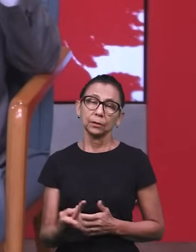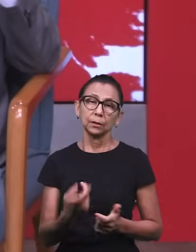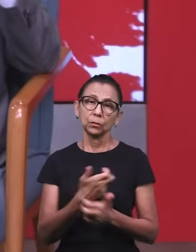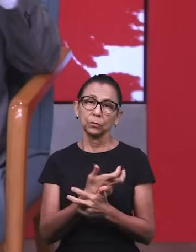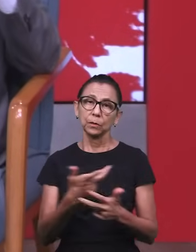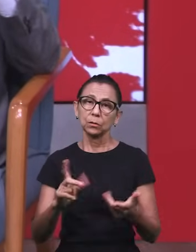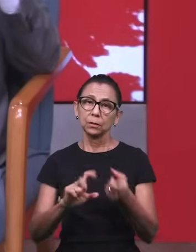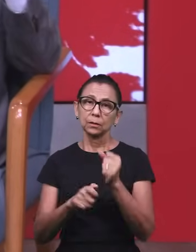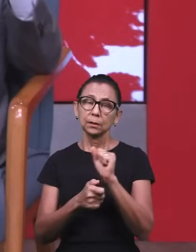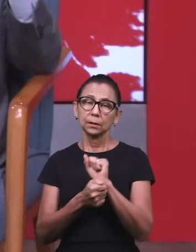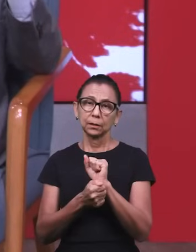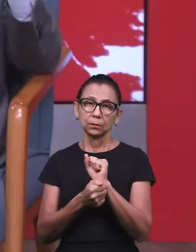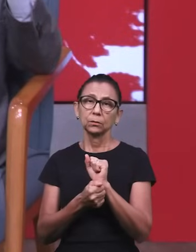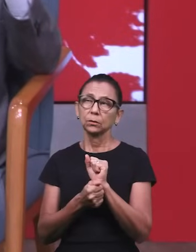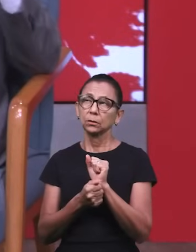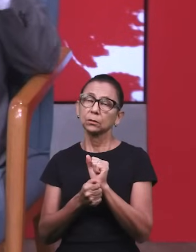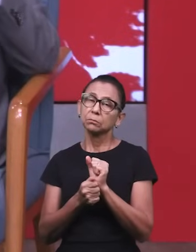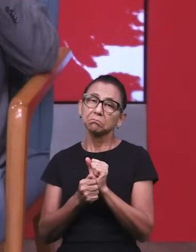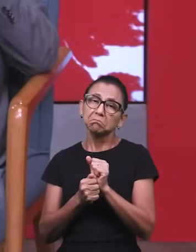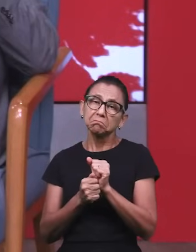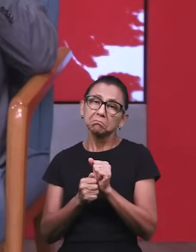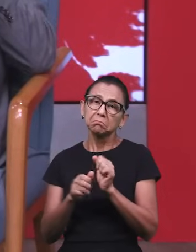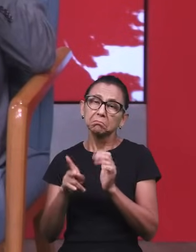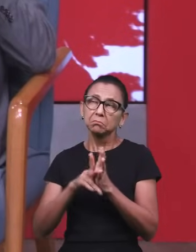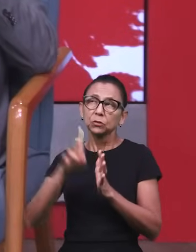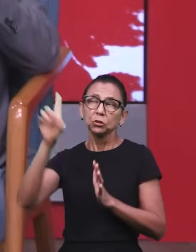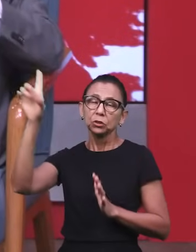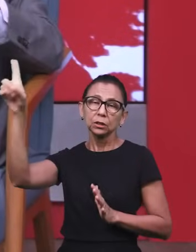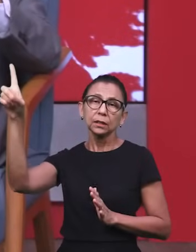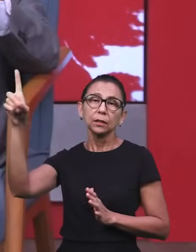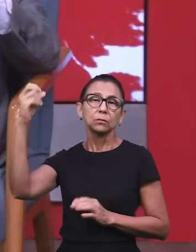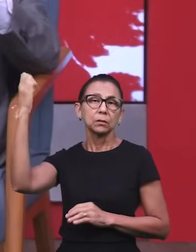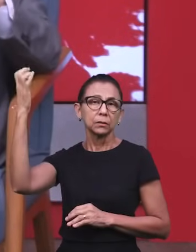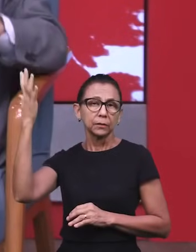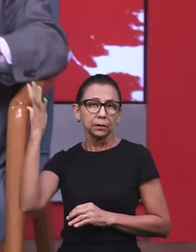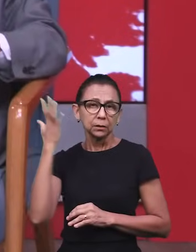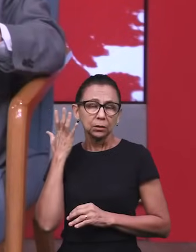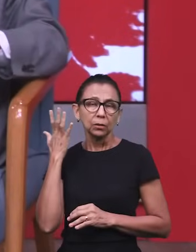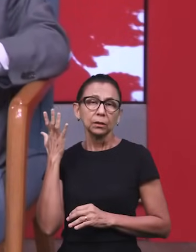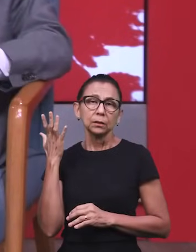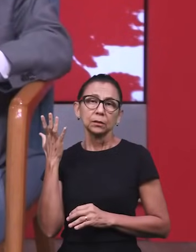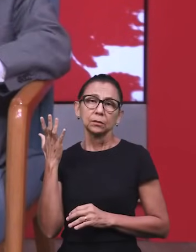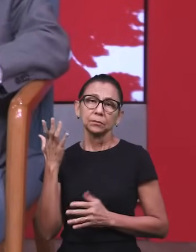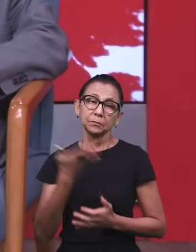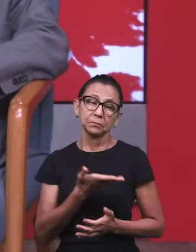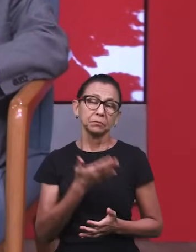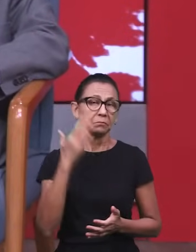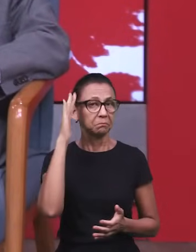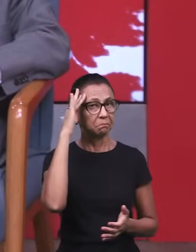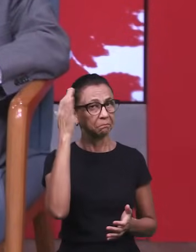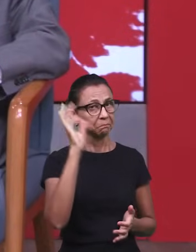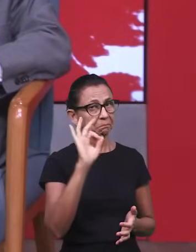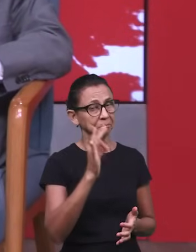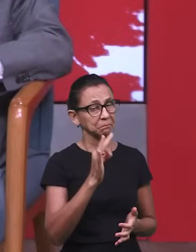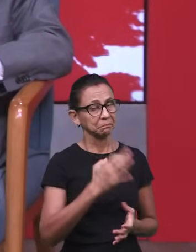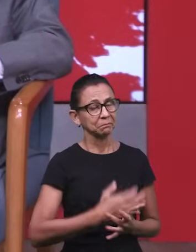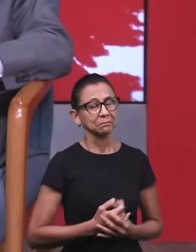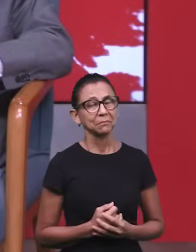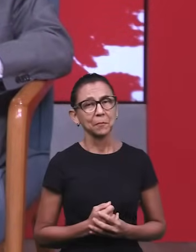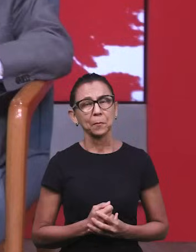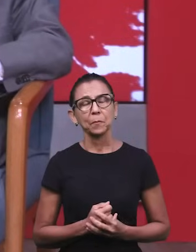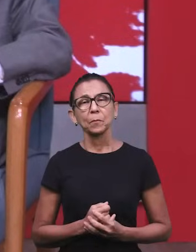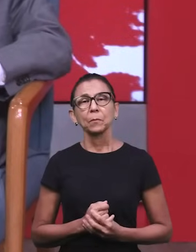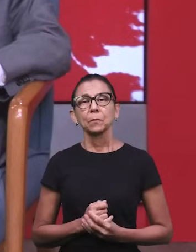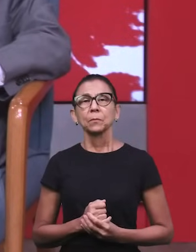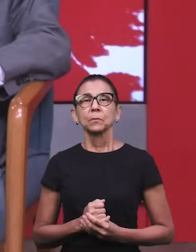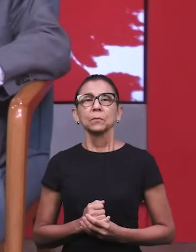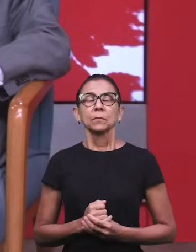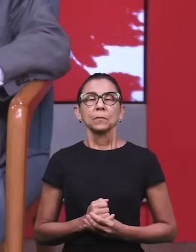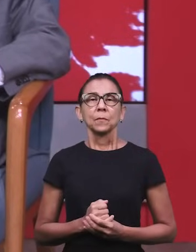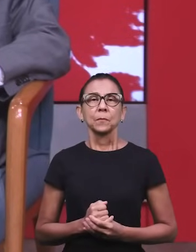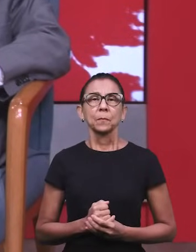espírito santo dentro de revelações que ele não ia entender mas eu disse que o grande objetivo nosso